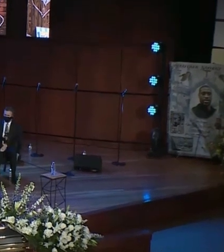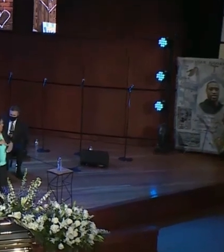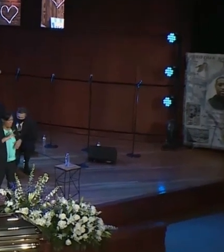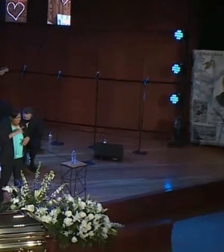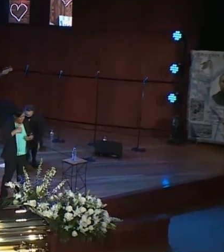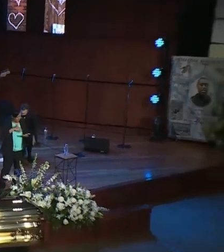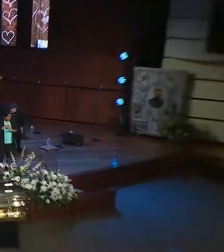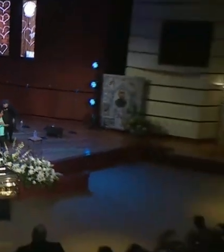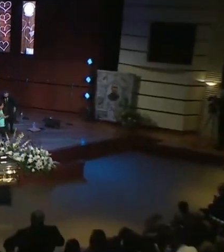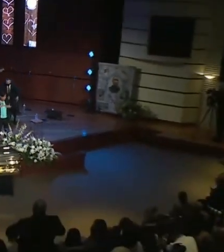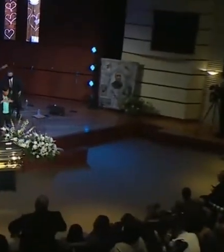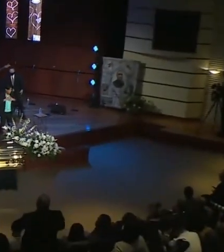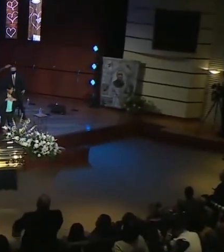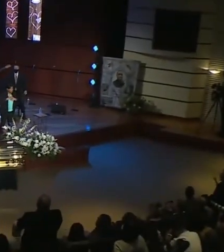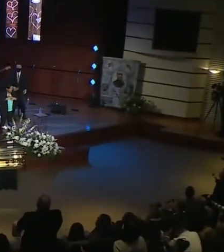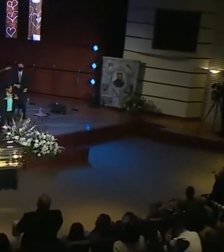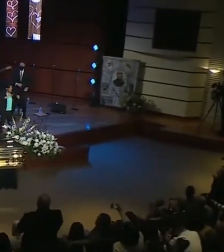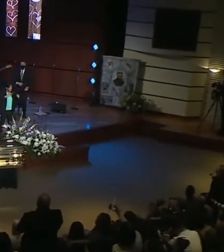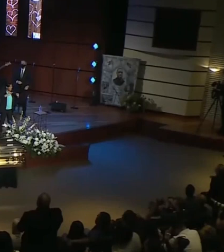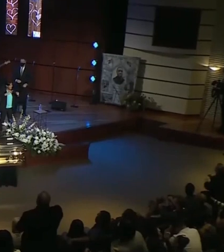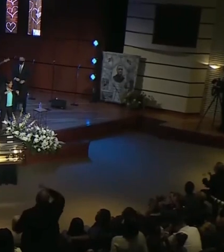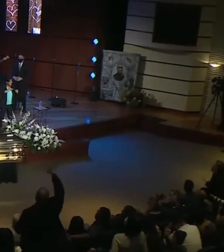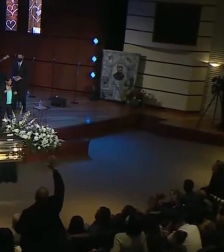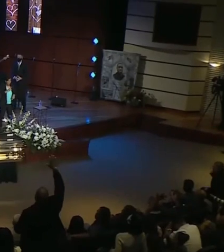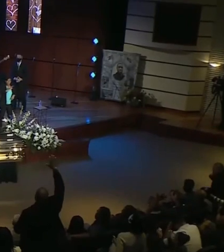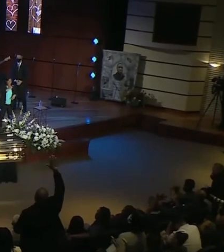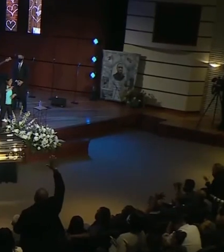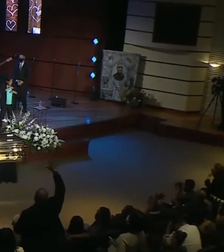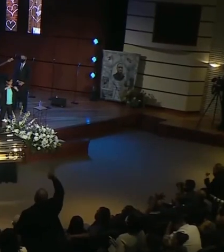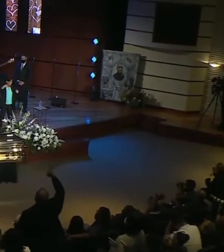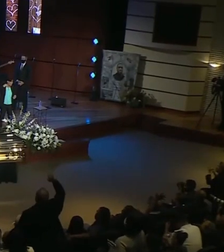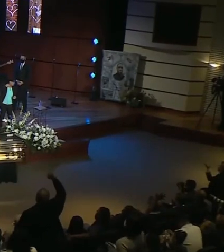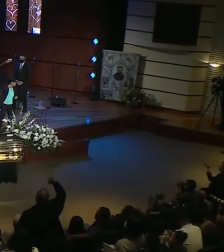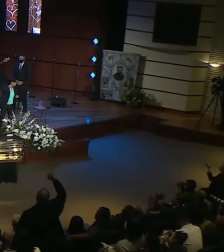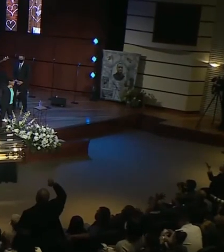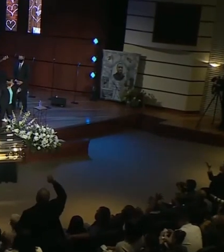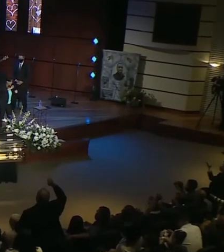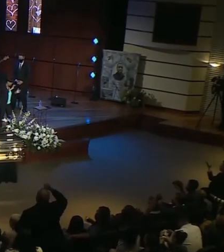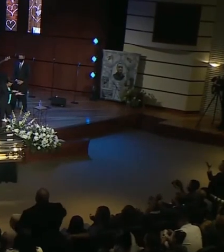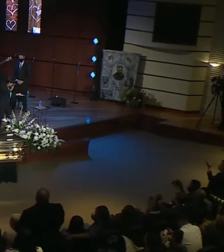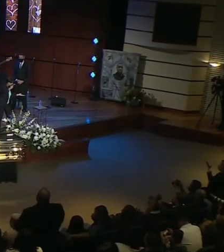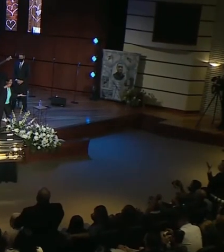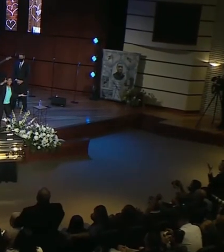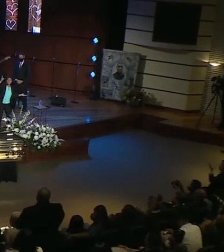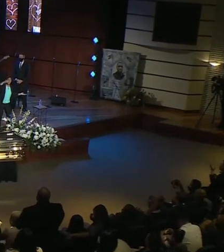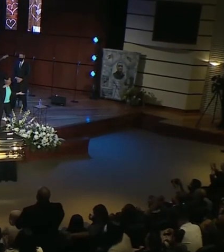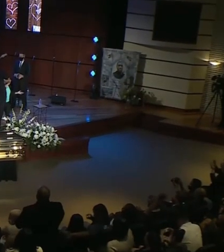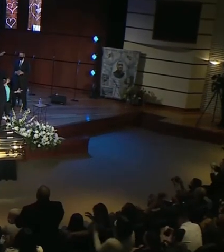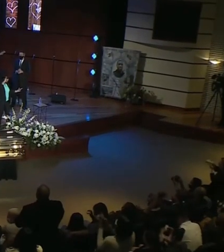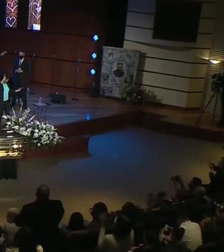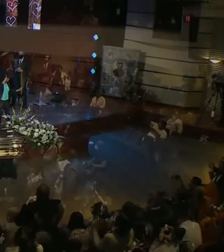Det finns en plats där polisen inte placerar ett knä på dig, George ! Det finns en plats där inga åklagare dyker upp.